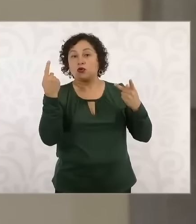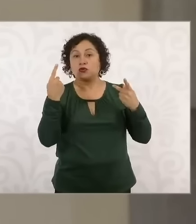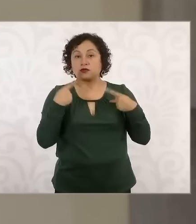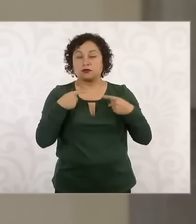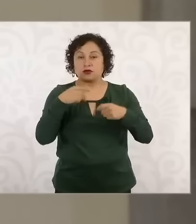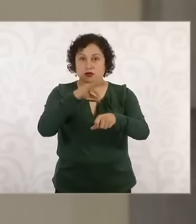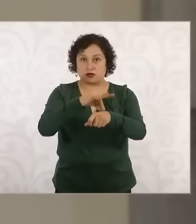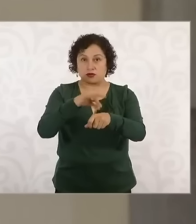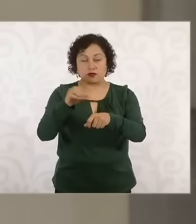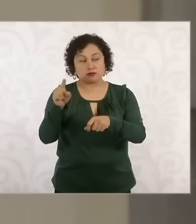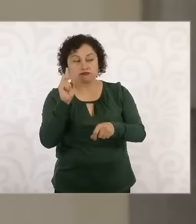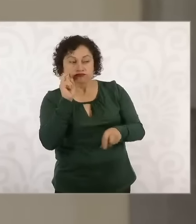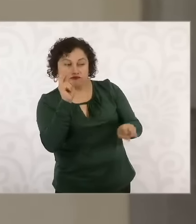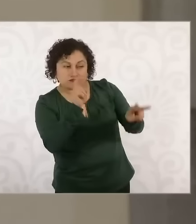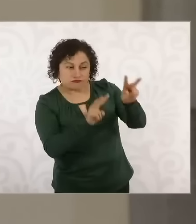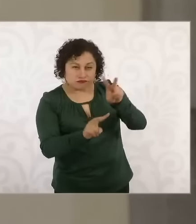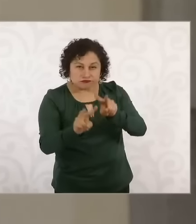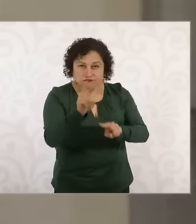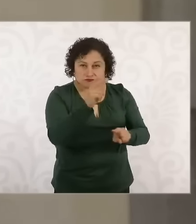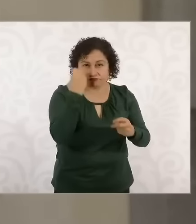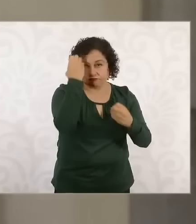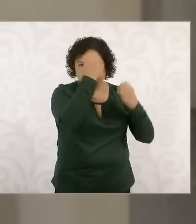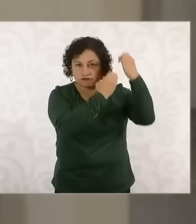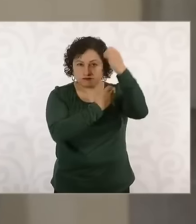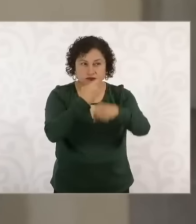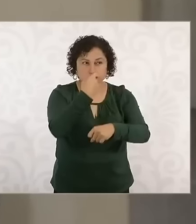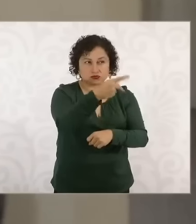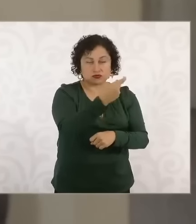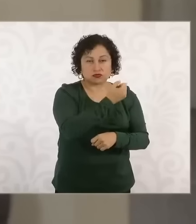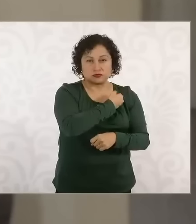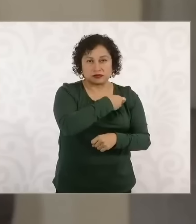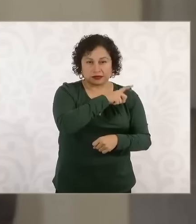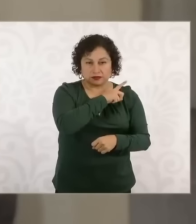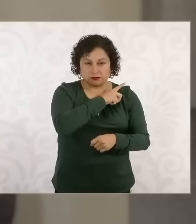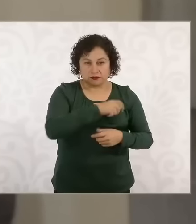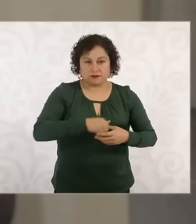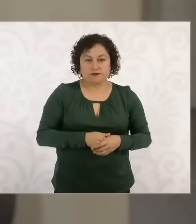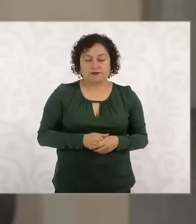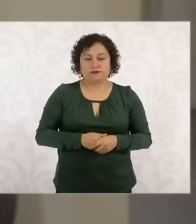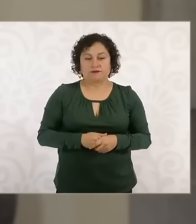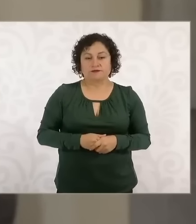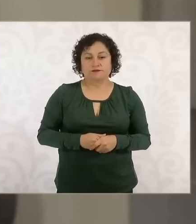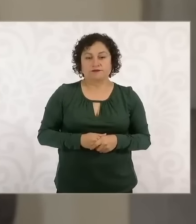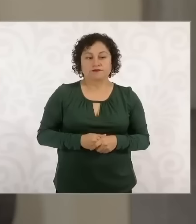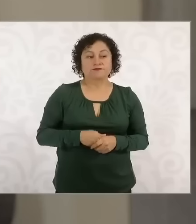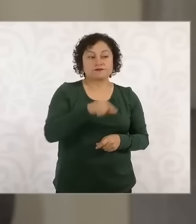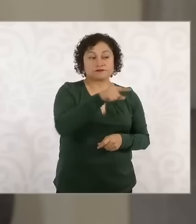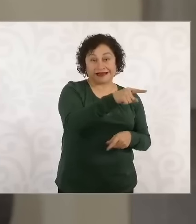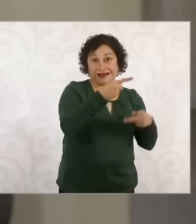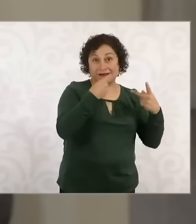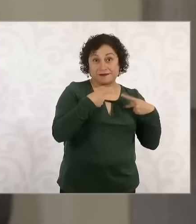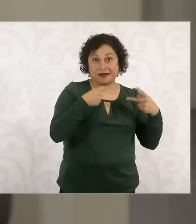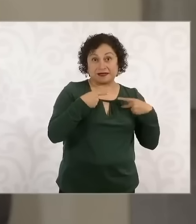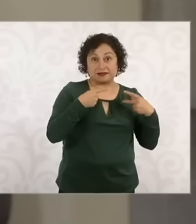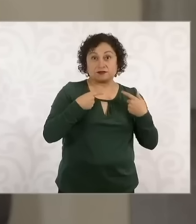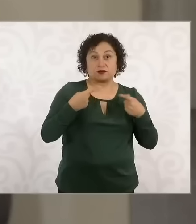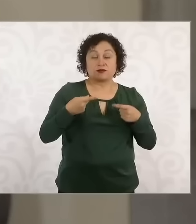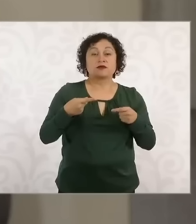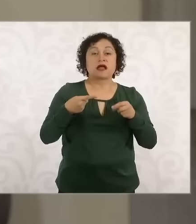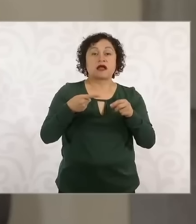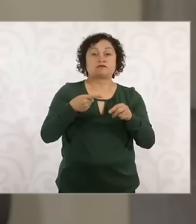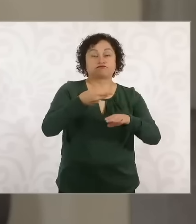porque yo estaba hablando con la persona que estaba leyendo mi estudio y ni me volteaba a ver.